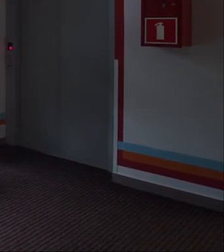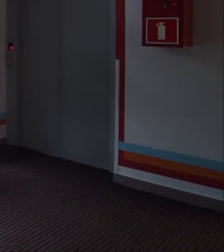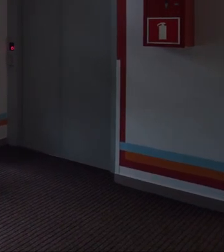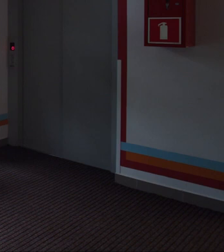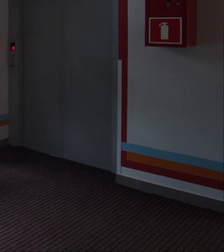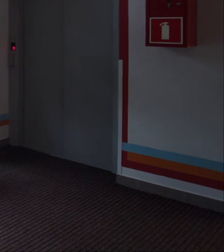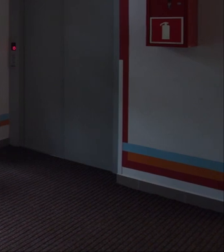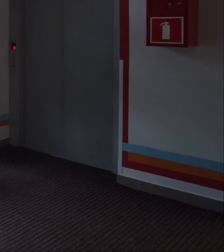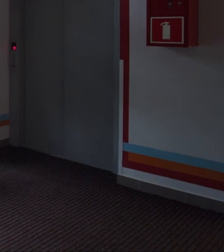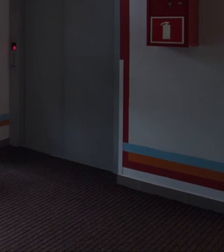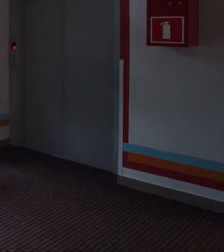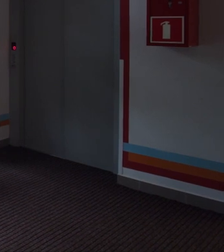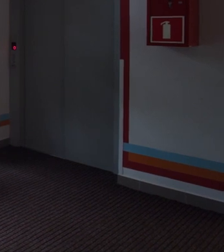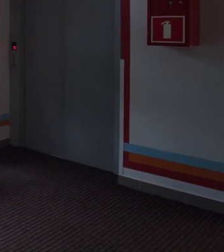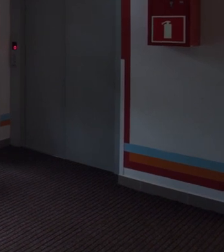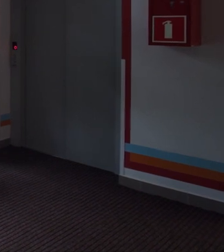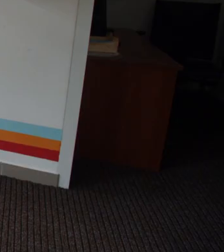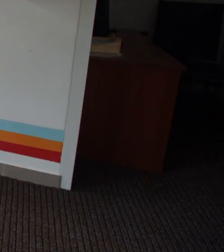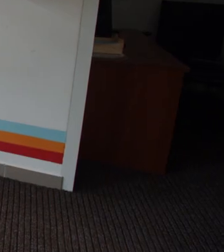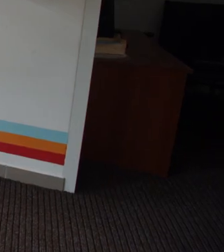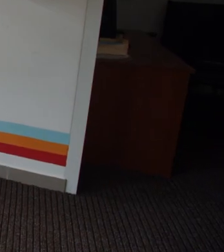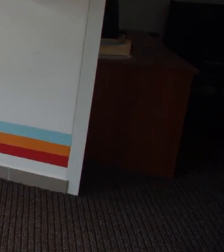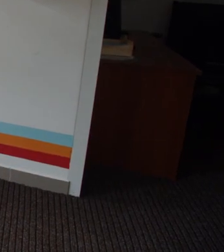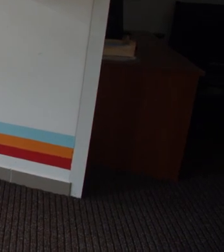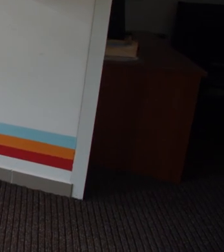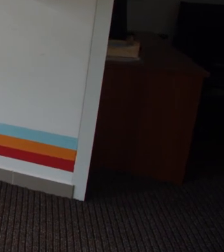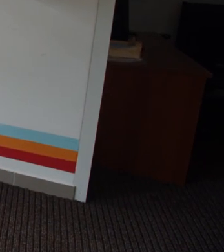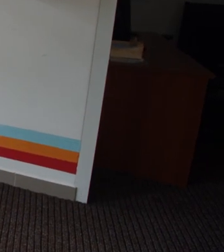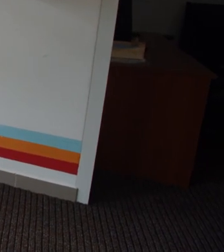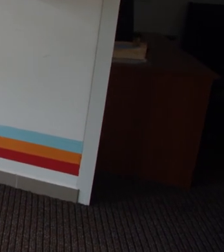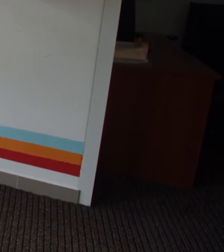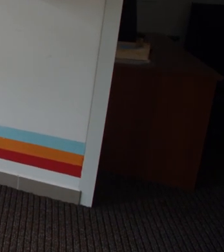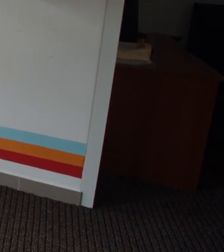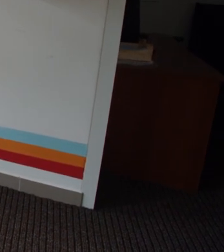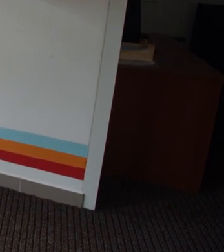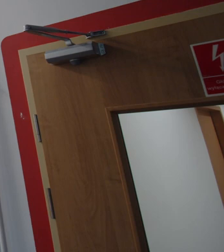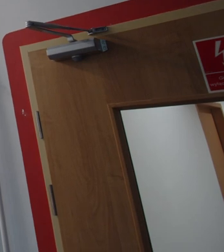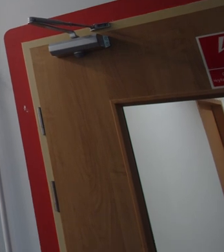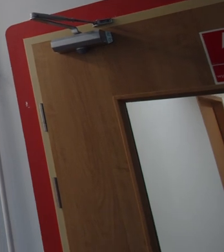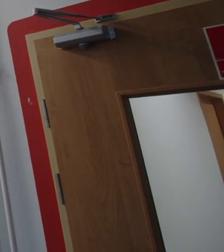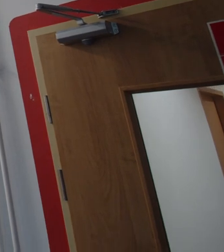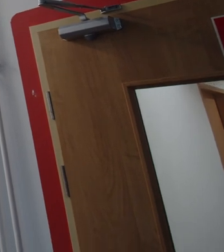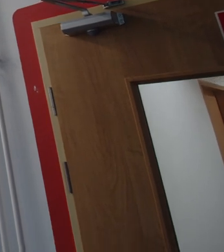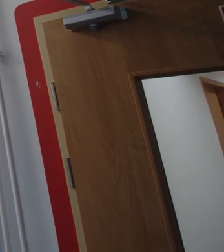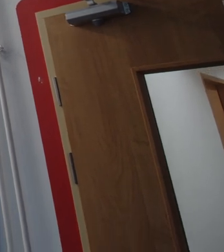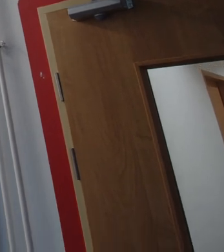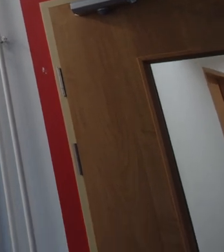Po prawej od drzwi stojak z magazynem „GO!” i materiałami promocyjnymi. Wejście do niewielkiej szatni.